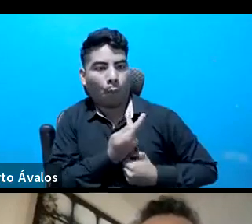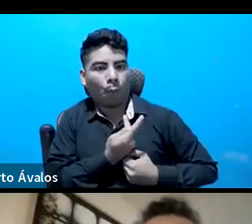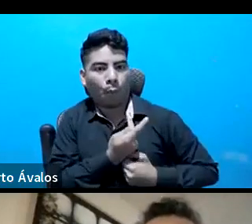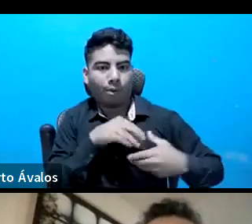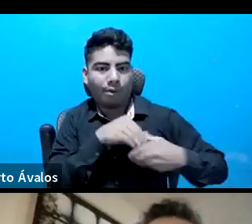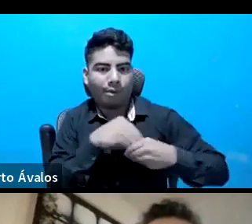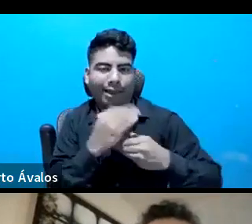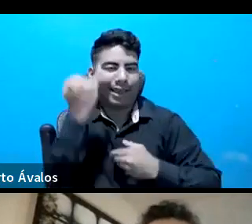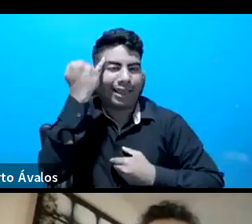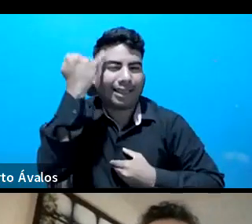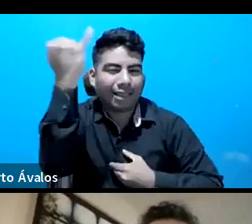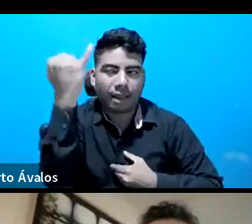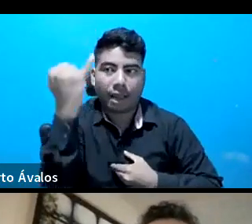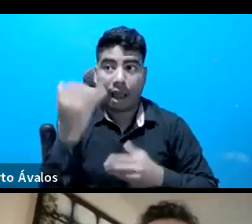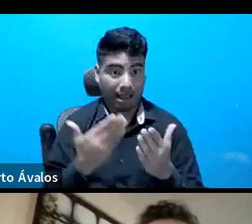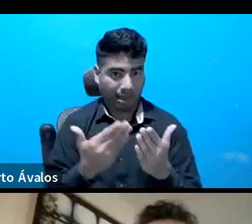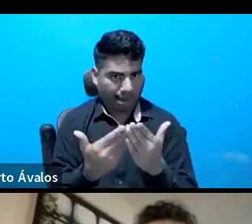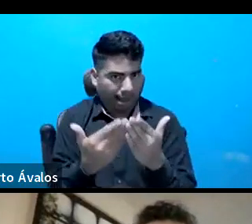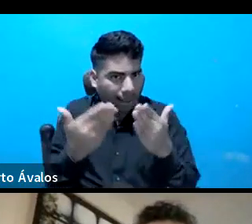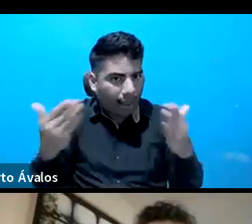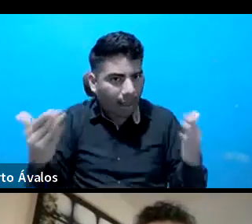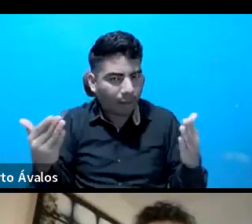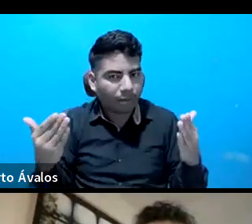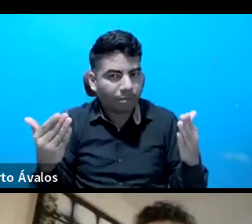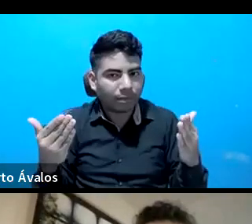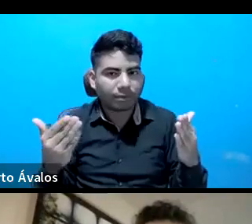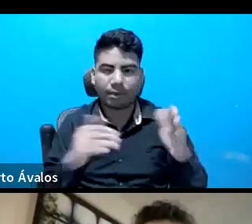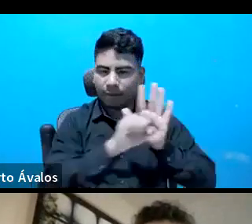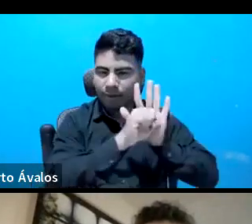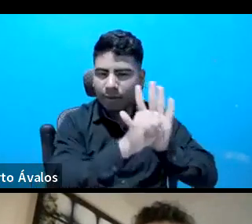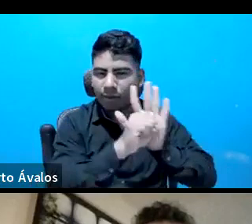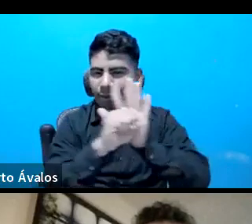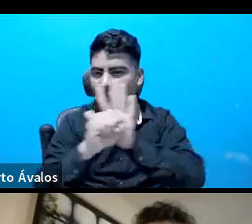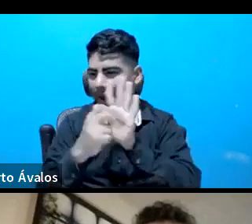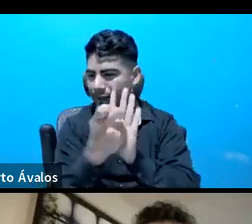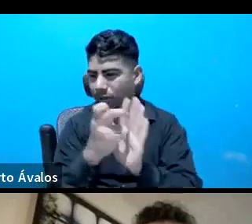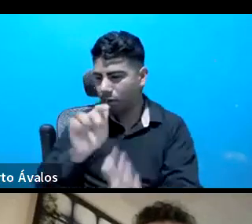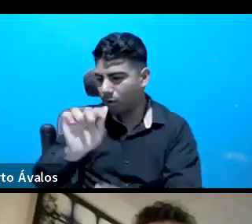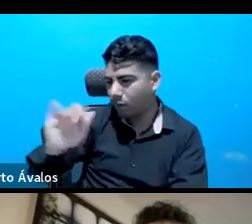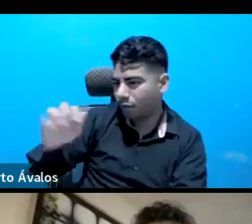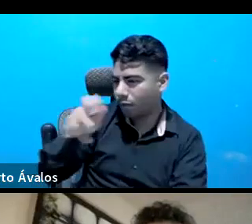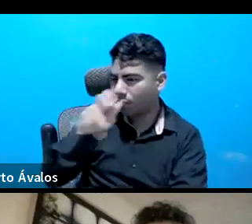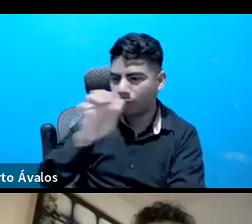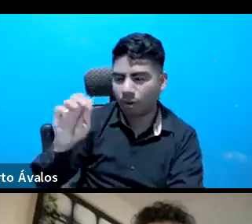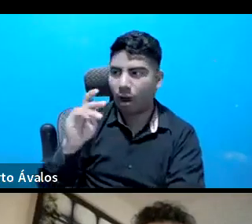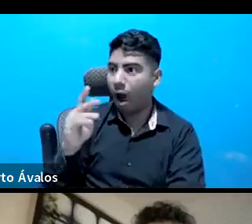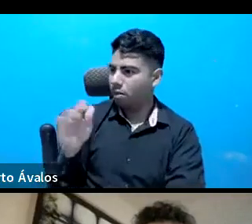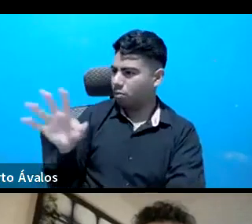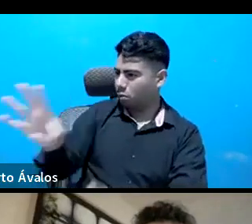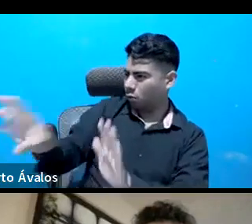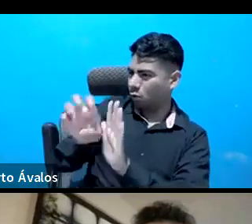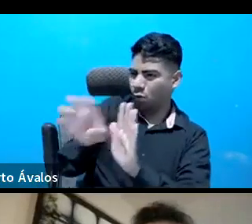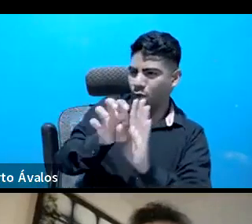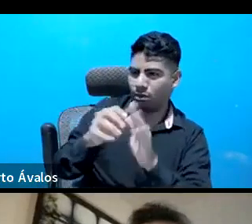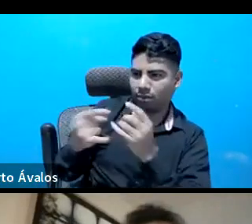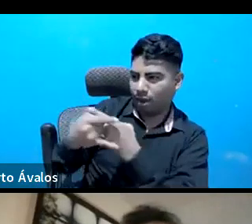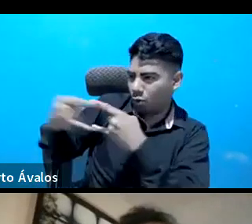y, bueno Y, bueno, el alfabeto que usamos actualmente actualmente. Si hacemos como actualmente. Si hacemos como un análisis de e estos símbolos esos símbolos, pues nos damos cuenta que algunos